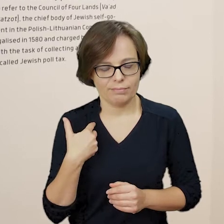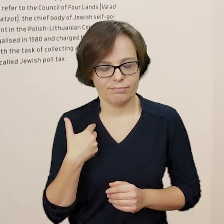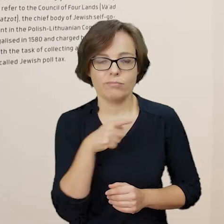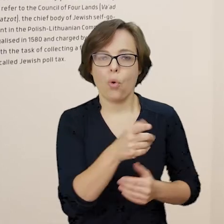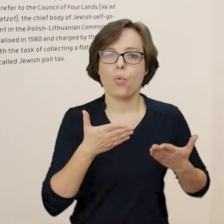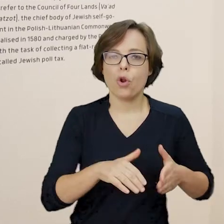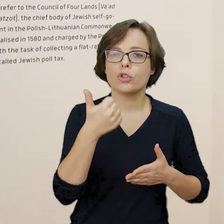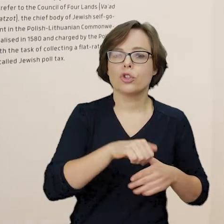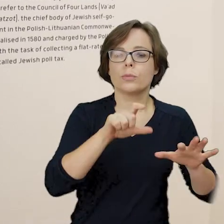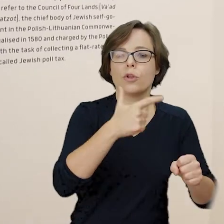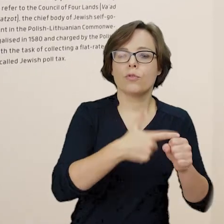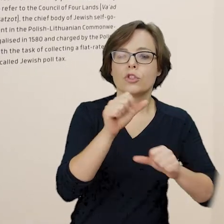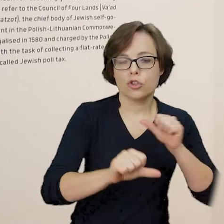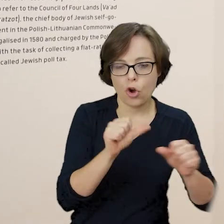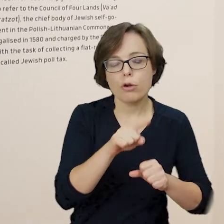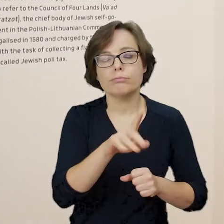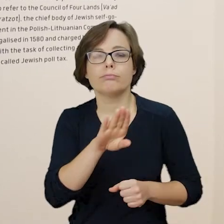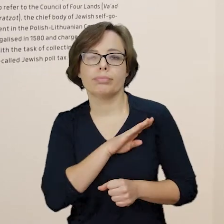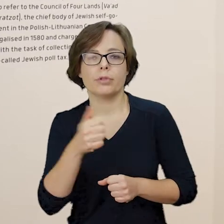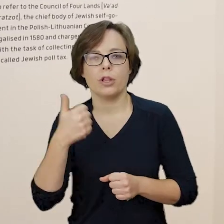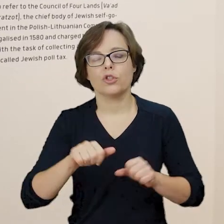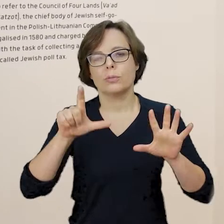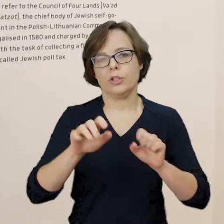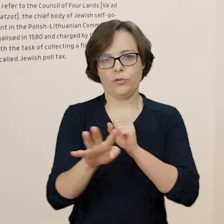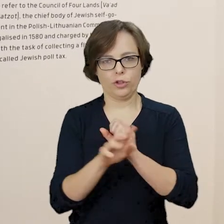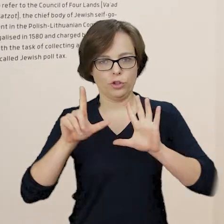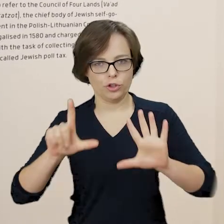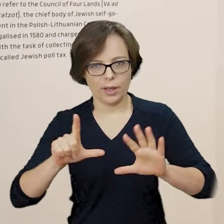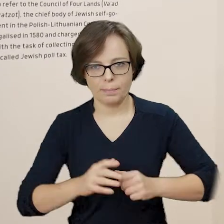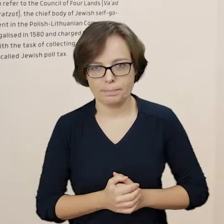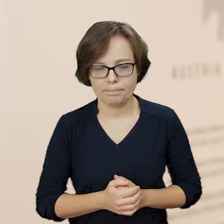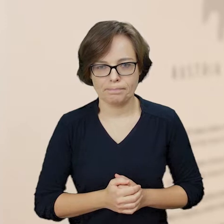Urodził się 1720 roku a zmarł 1797.